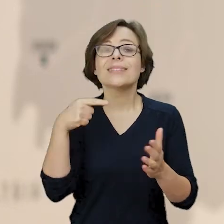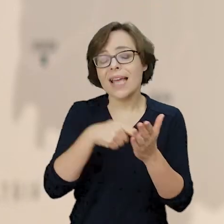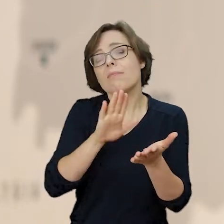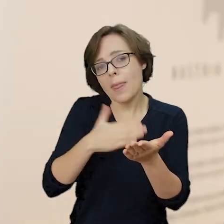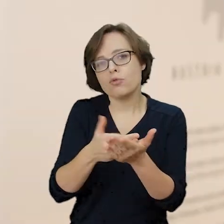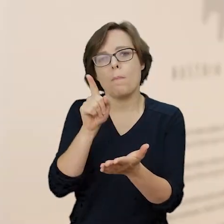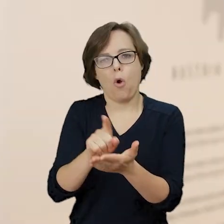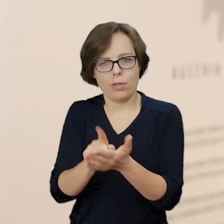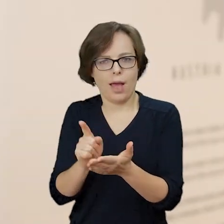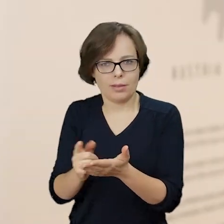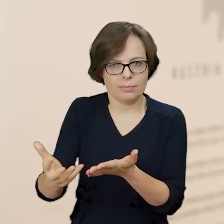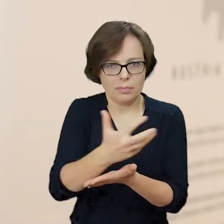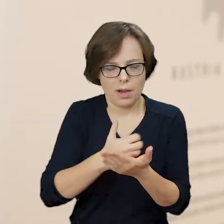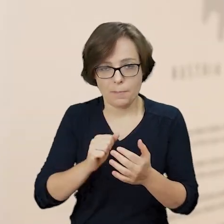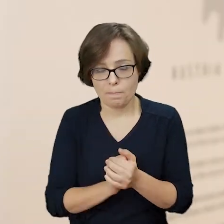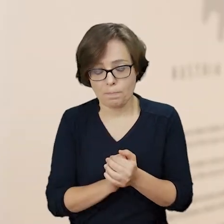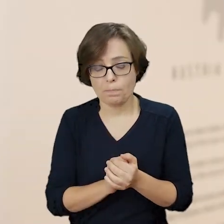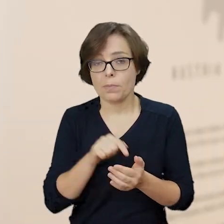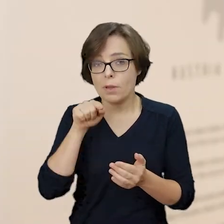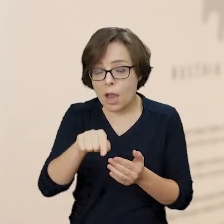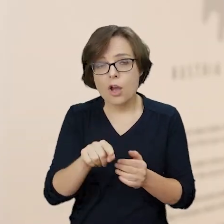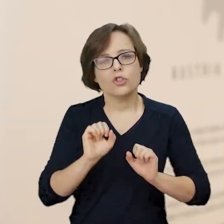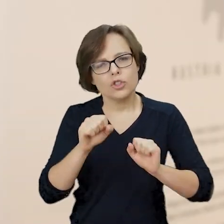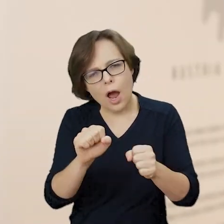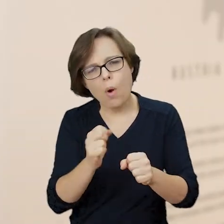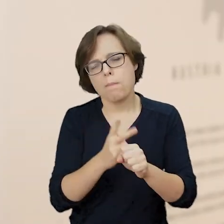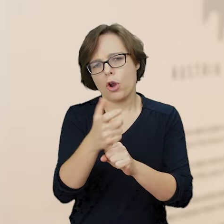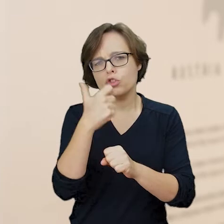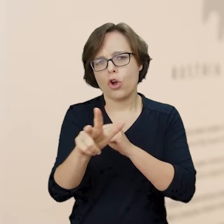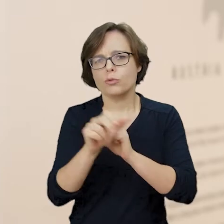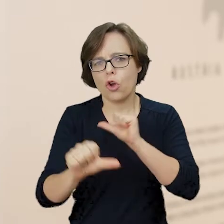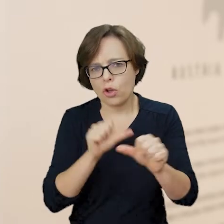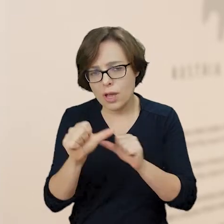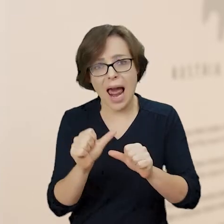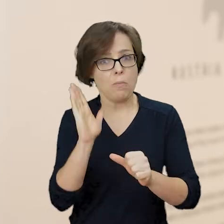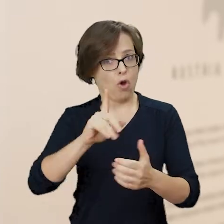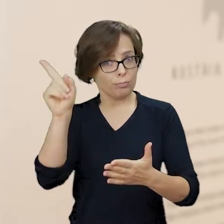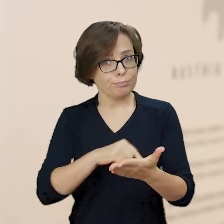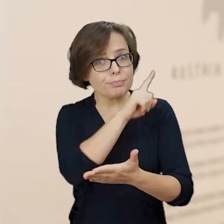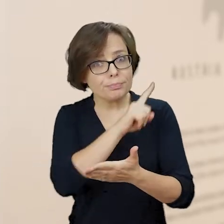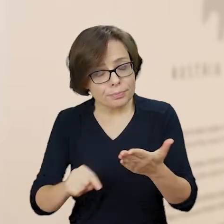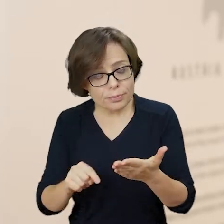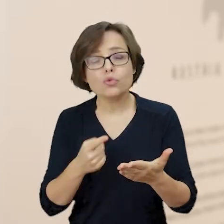Rozwiązanie działającego od ponad stu osiemdziesięciu lat sejmu żydowskiego, 23 00:02:10,701 --> 00:02:15,720 oznaczało m.in. załamanie się struktury i hierarchii autorytetów religijnych, a także upadek cenzury.